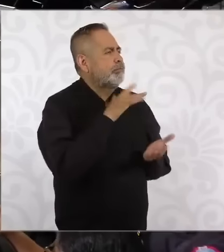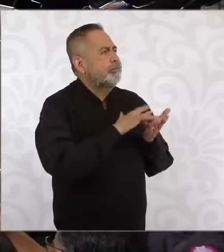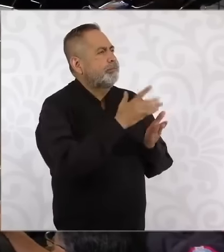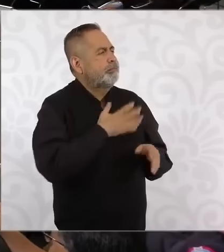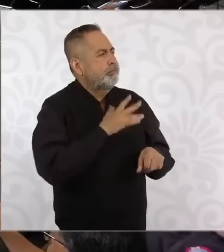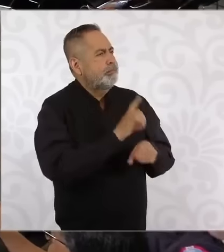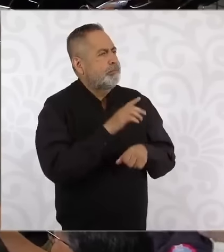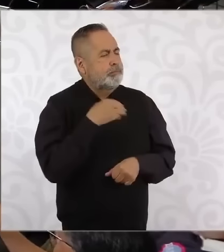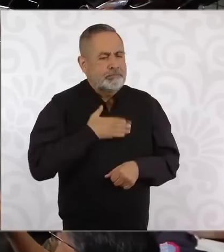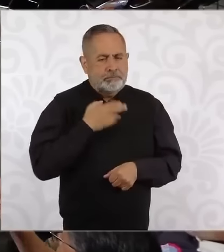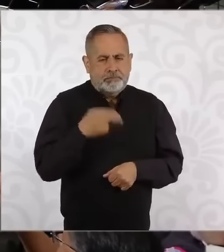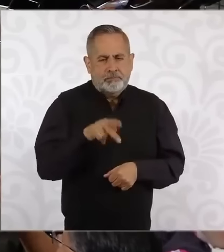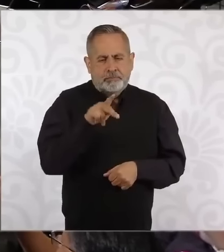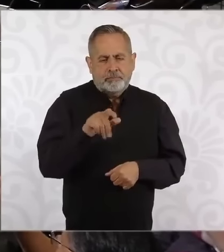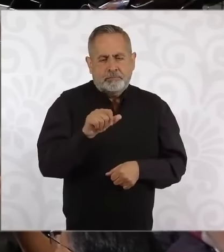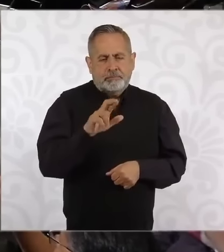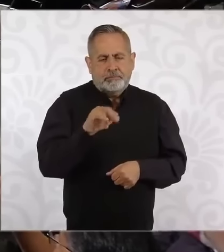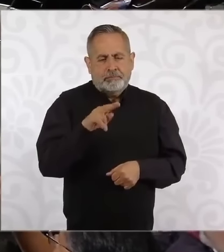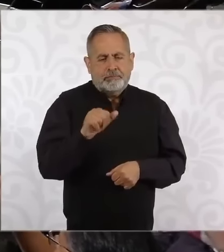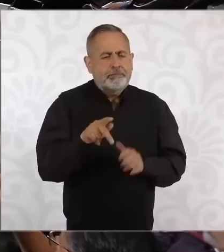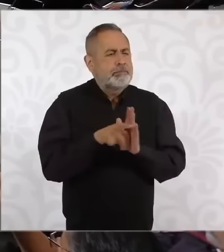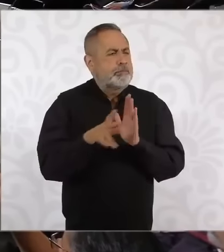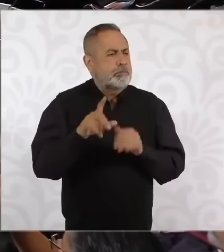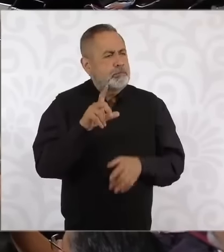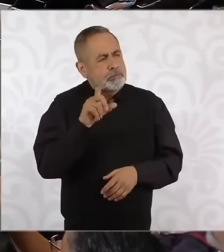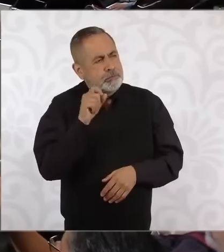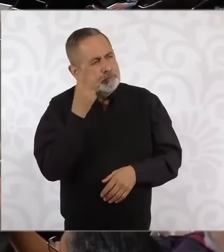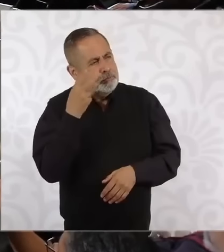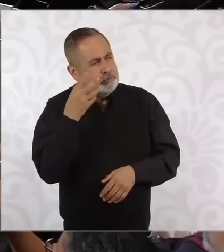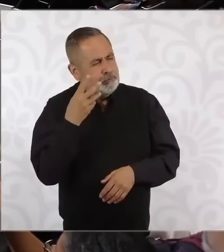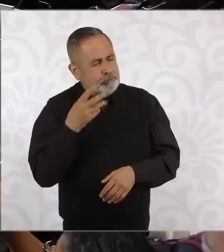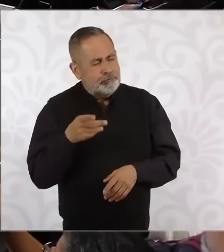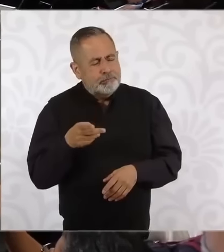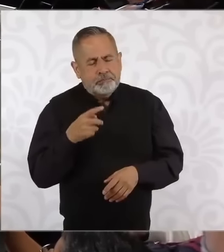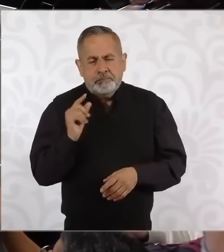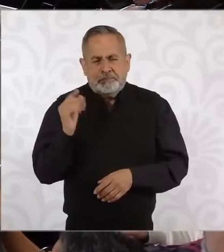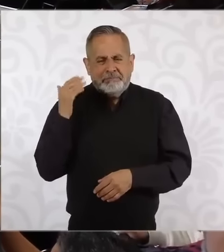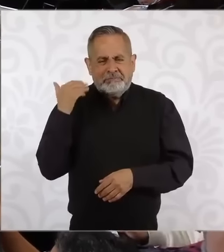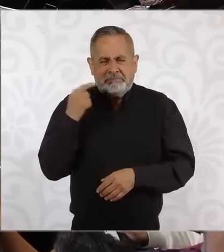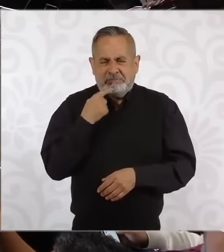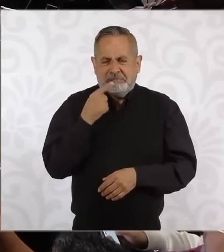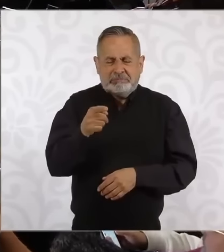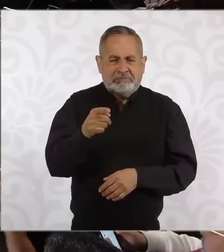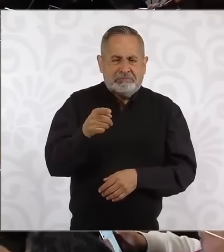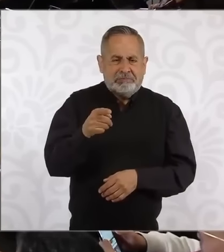Karina Aguilar de Diario 24 horas. Preguntarle sobre el tema. Hace unos minutos el director de